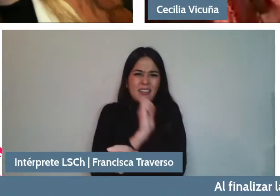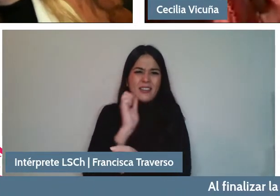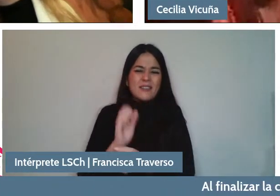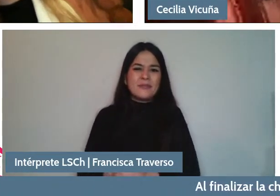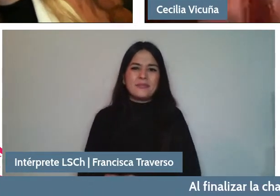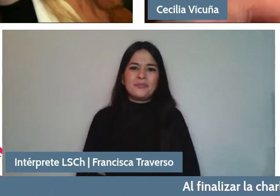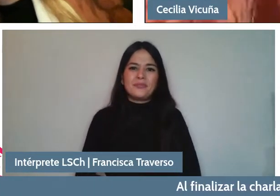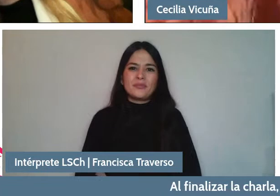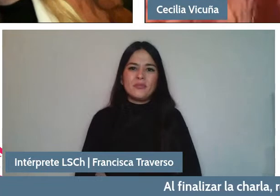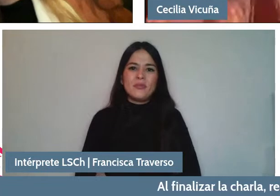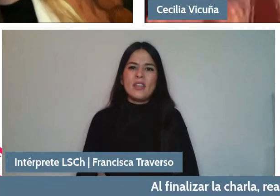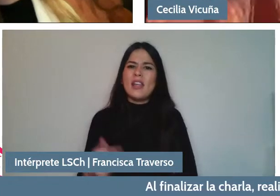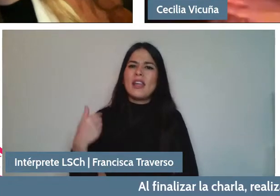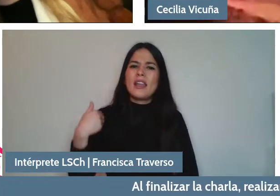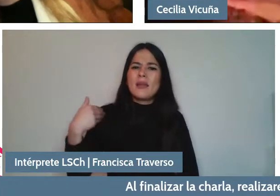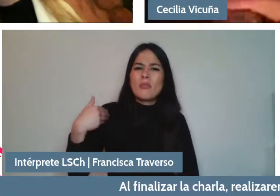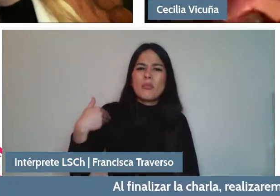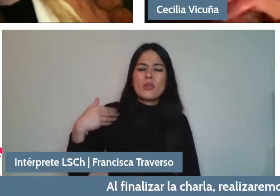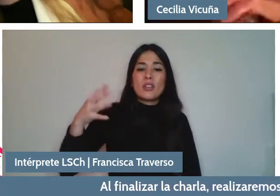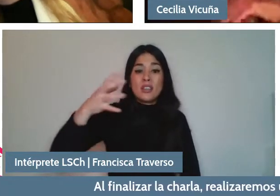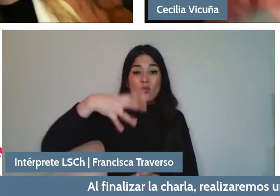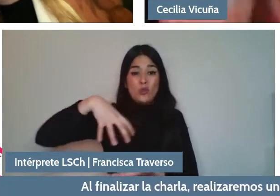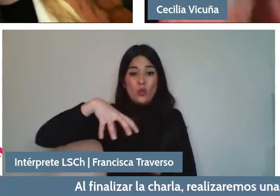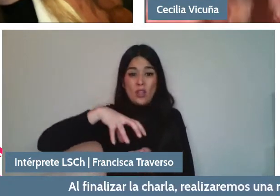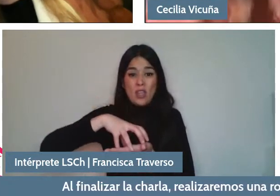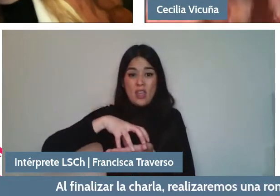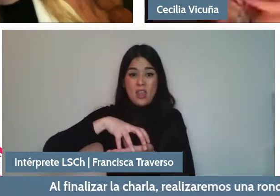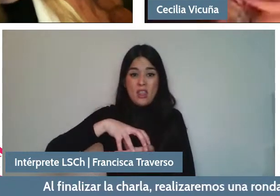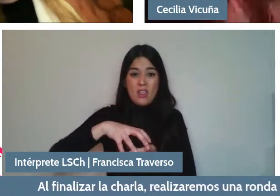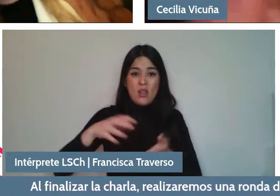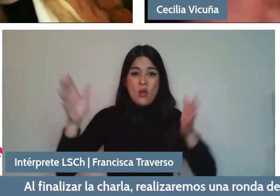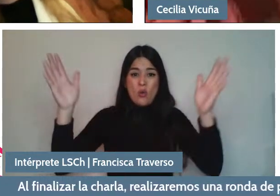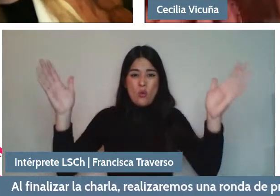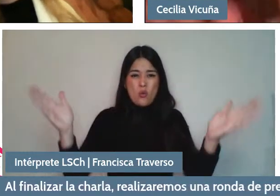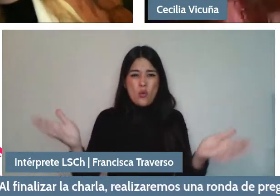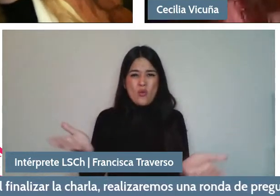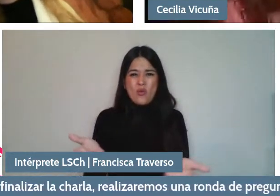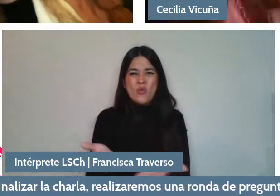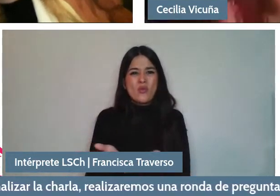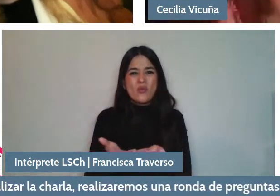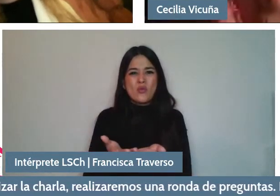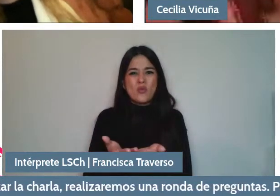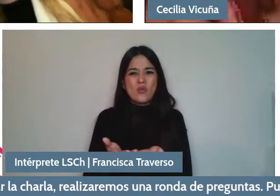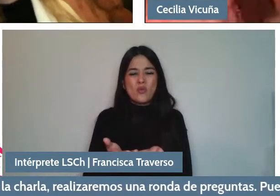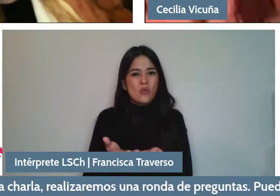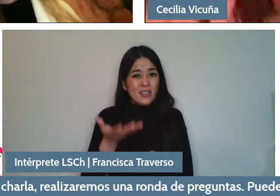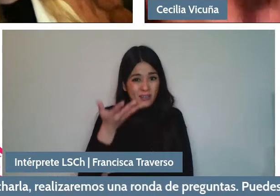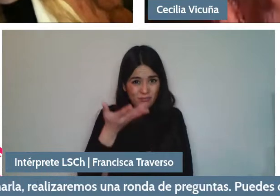No importa que sea en la ciudad, un hoyo en el... No importa dónde, existe, punto.